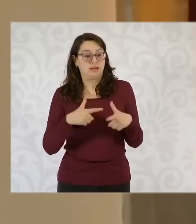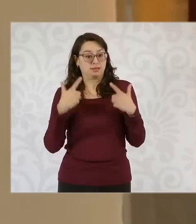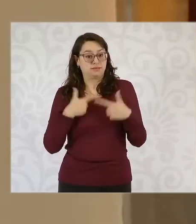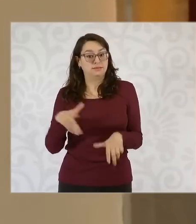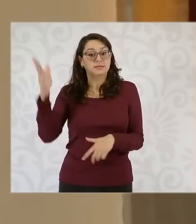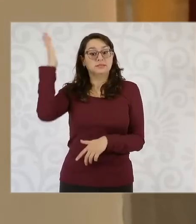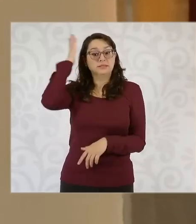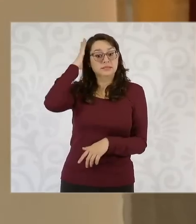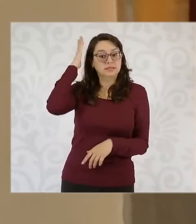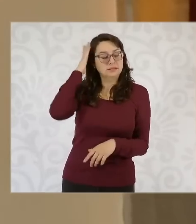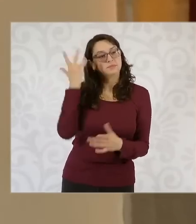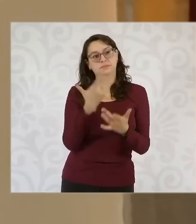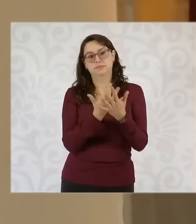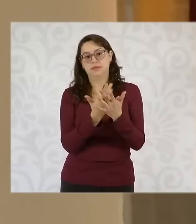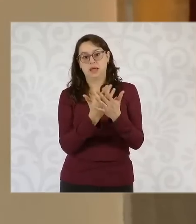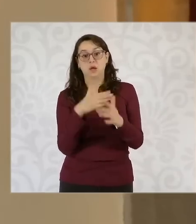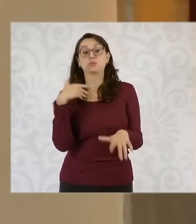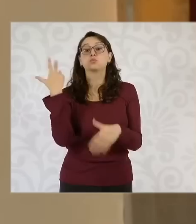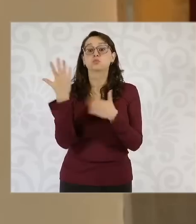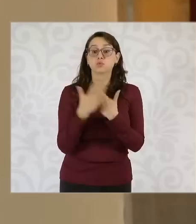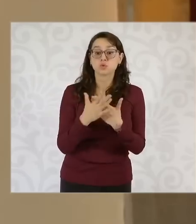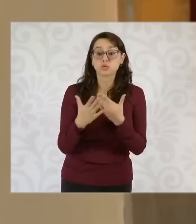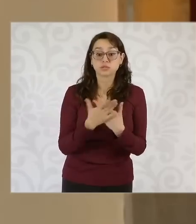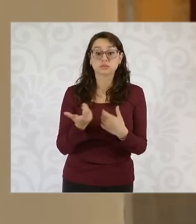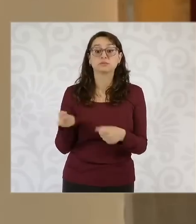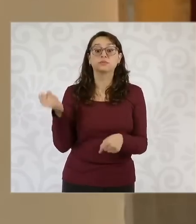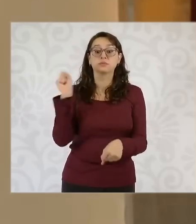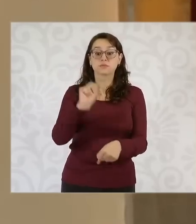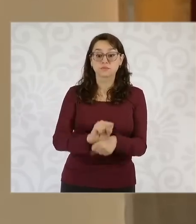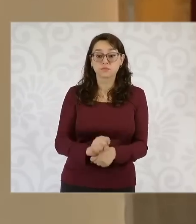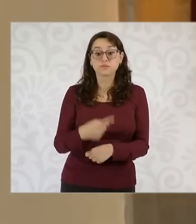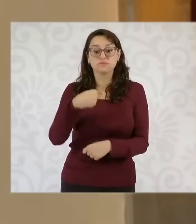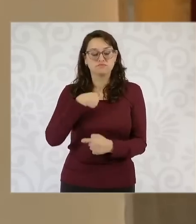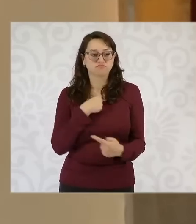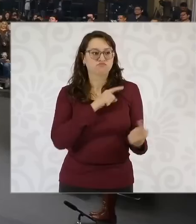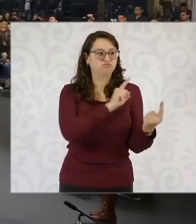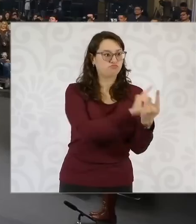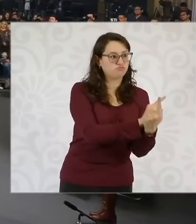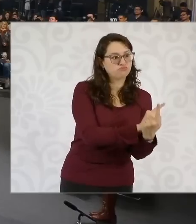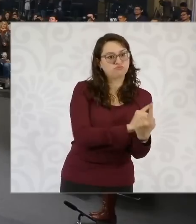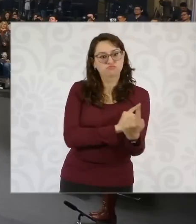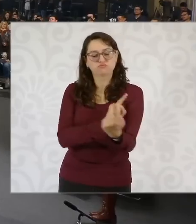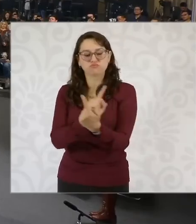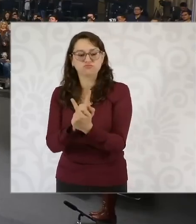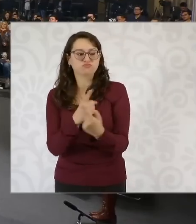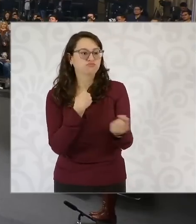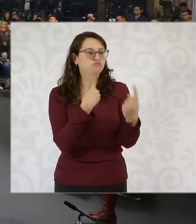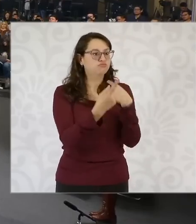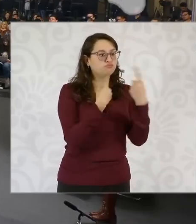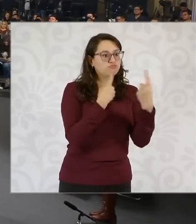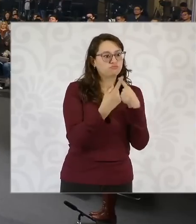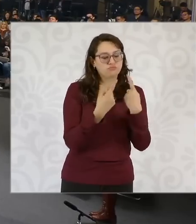comunicación personal zoom o como se Determine con con ambos para presentar los argumentos de